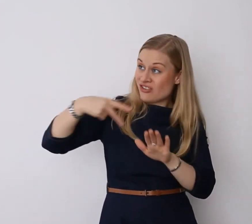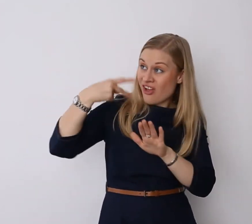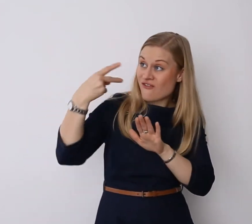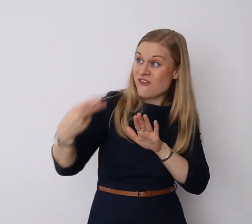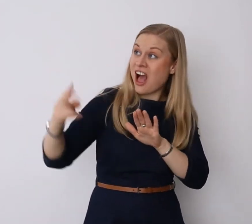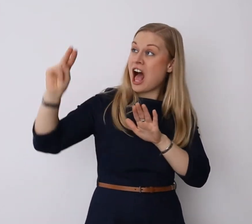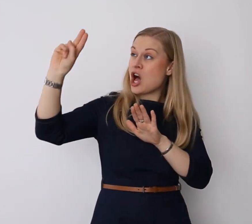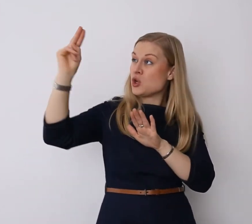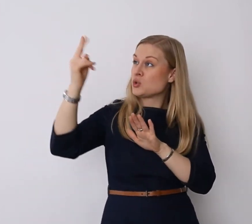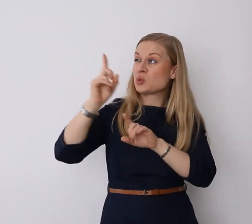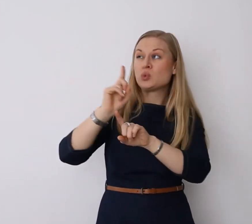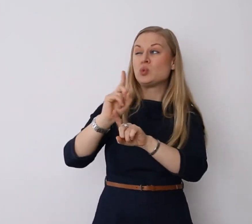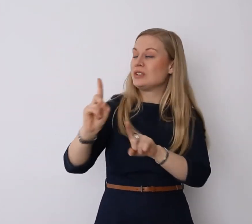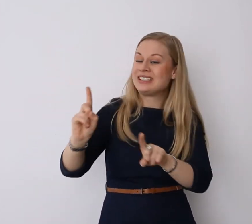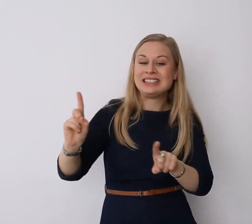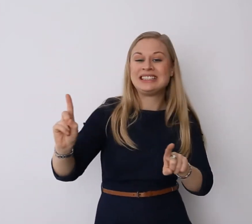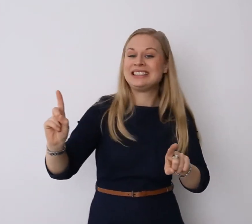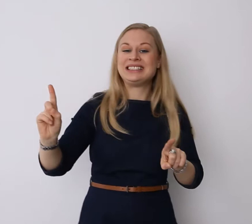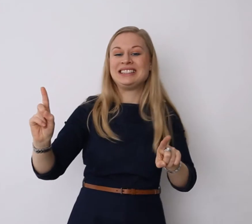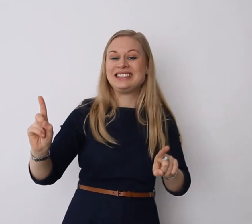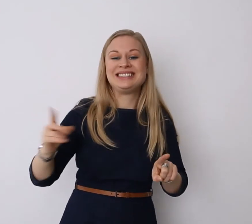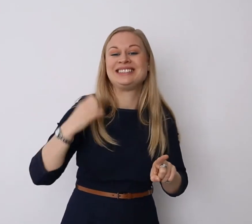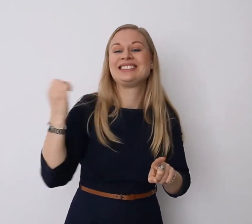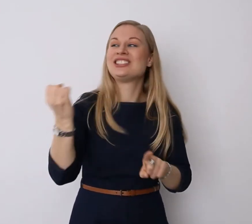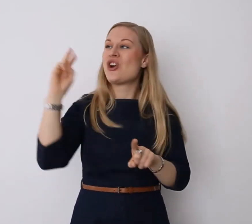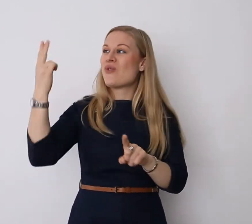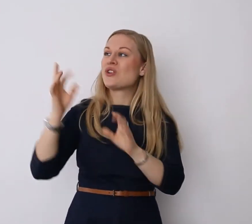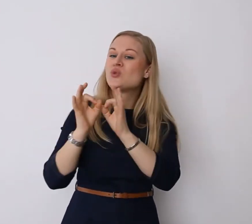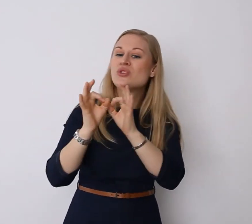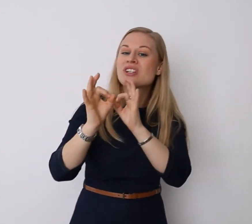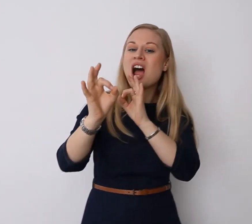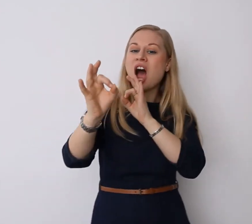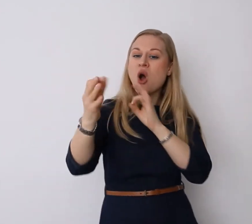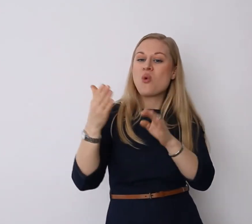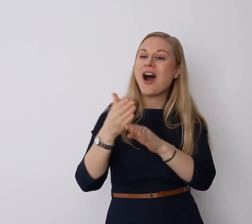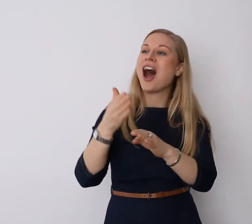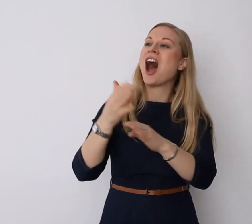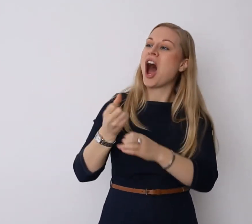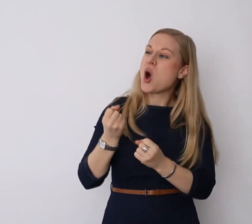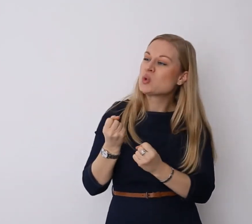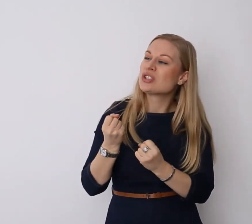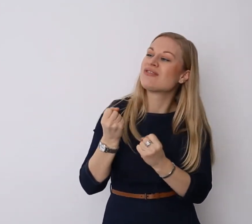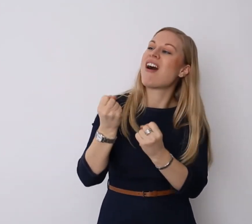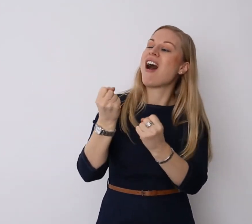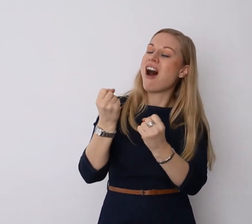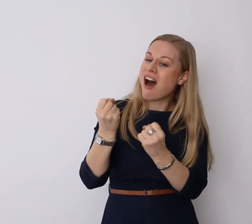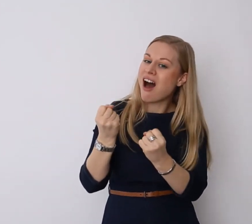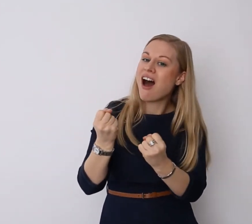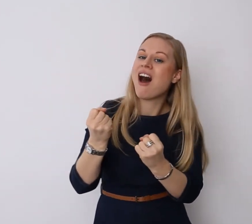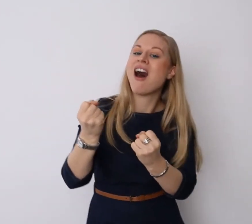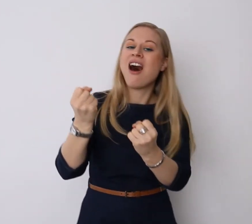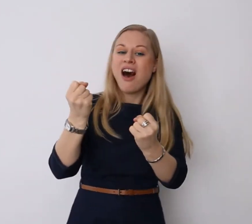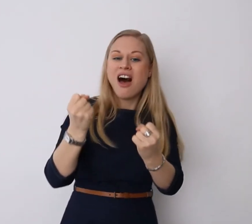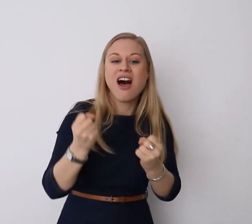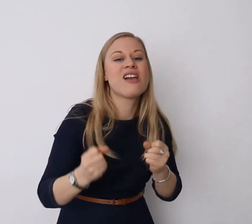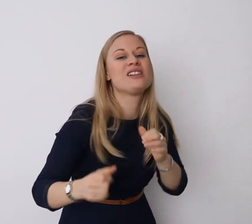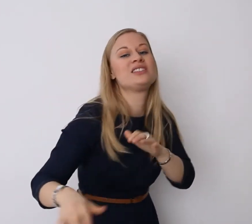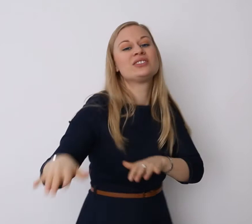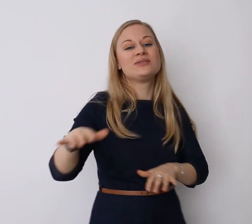dan faalt U niet, want uw trouw houdt stand.